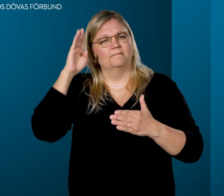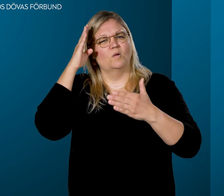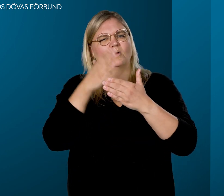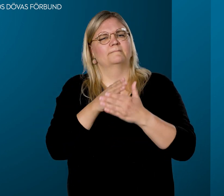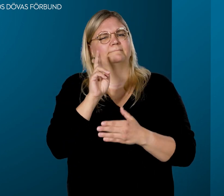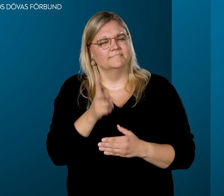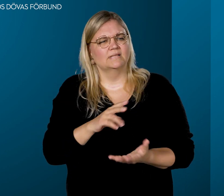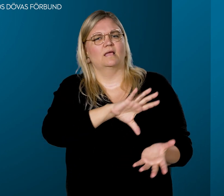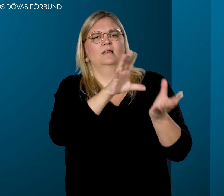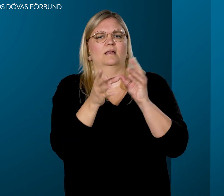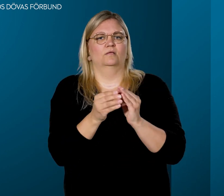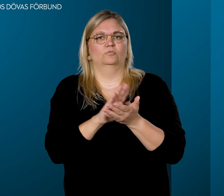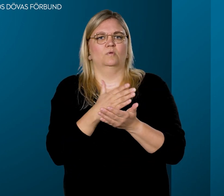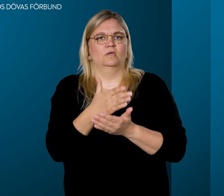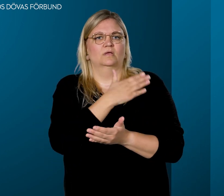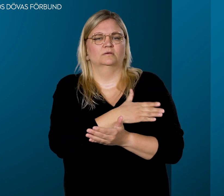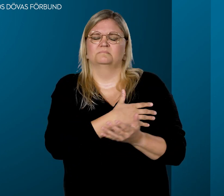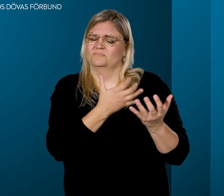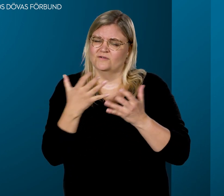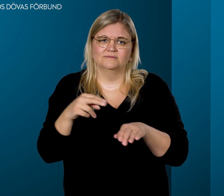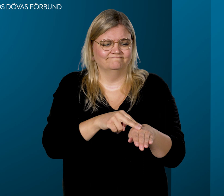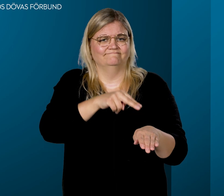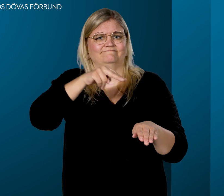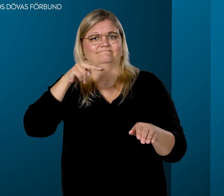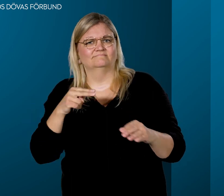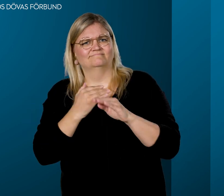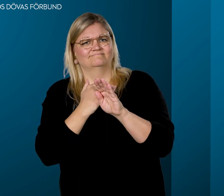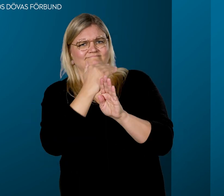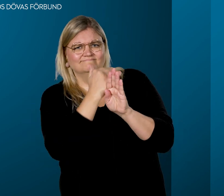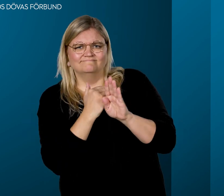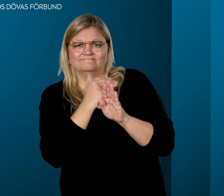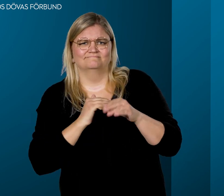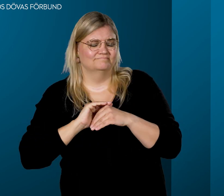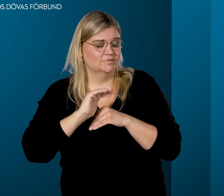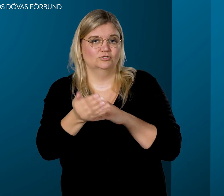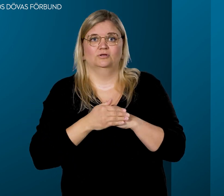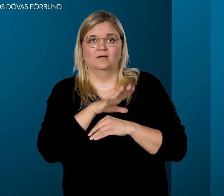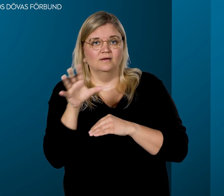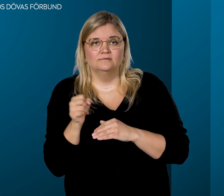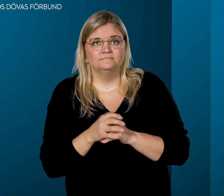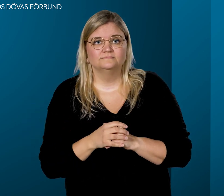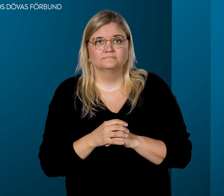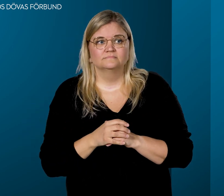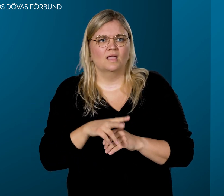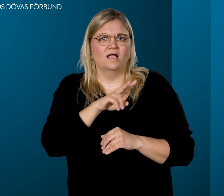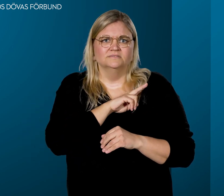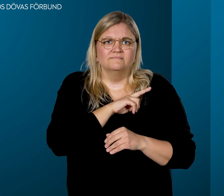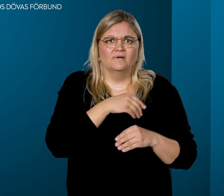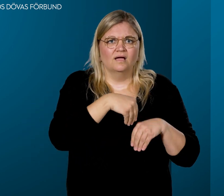Målet är att hela tolktjänstens helhet omvärderas -